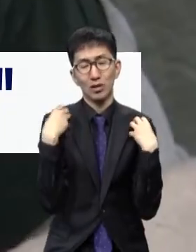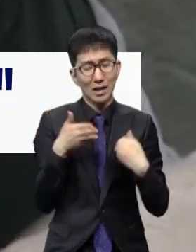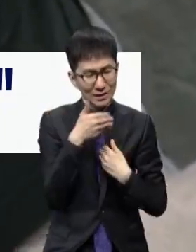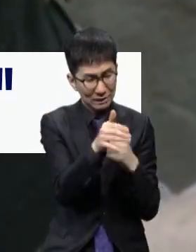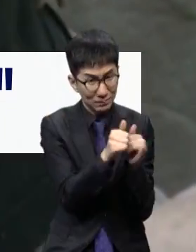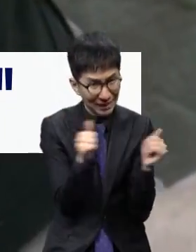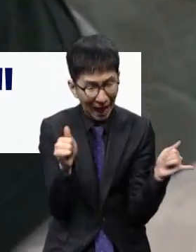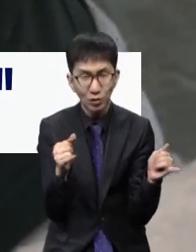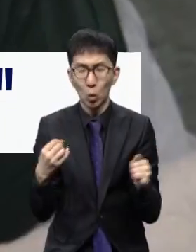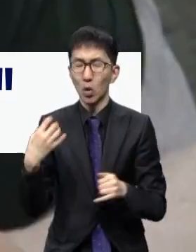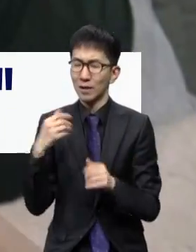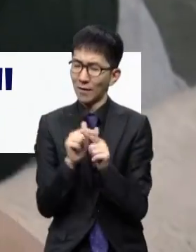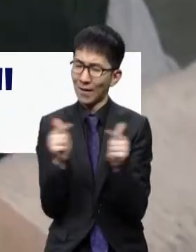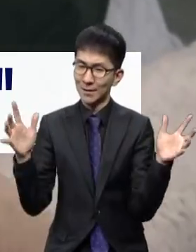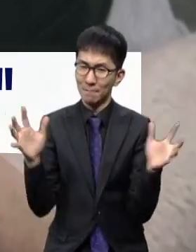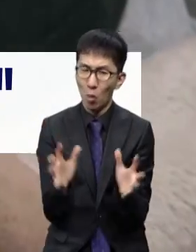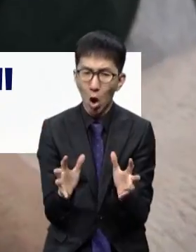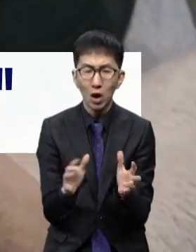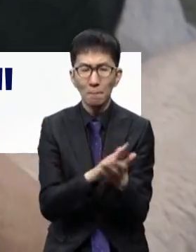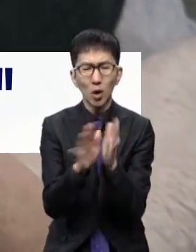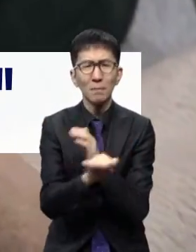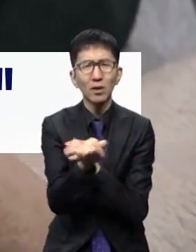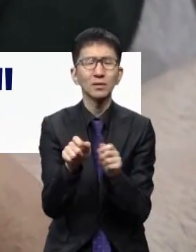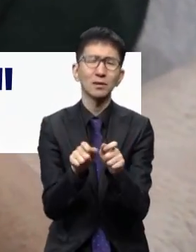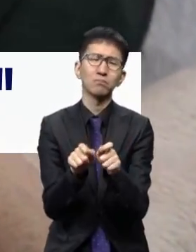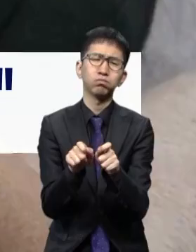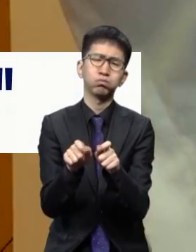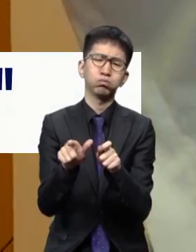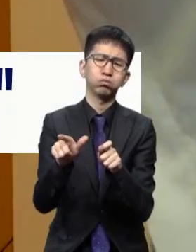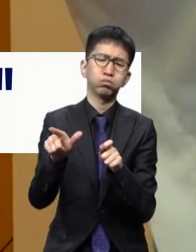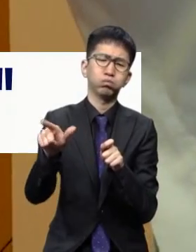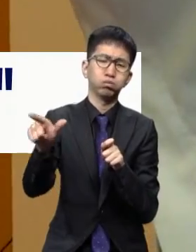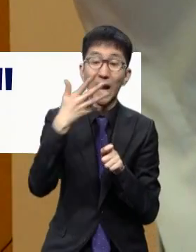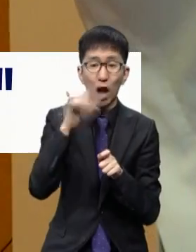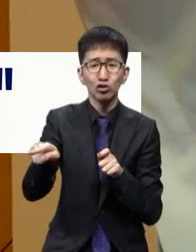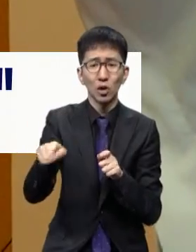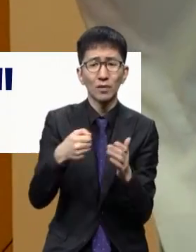조만간 변이 바이러스가 우세종이 될 수 있다며 기존 백신 접종이 조속히